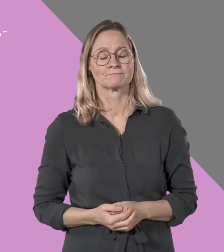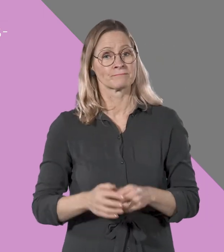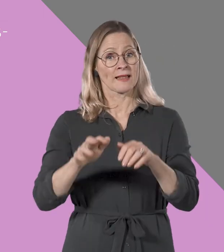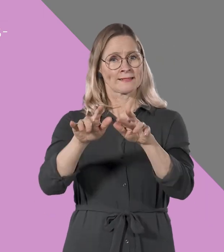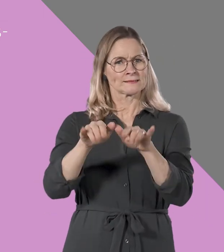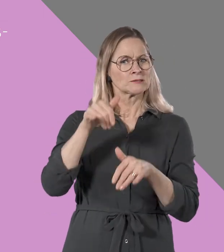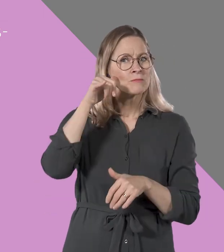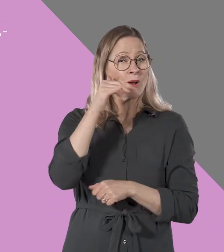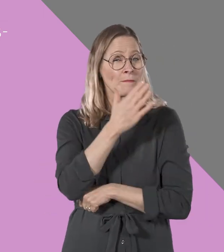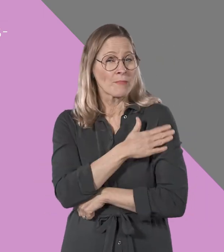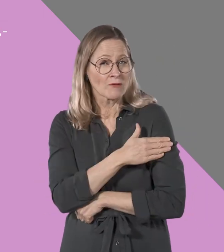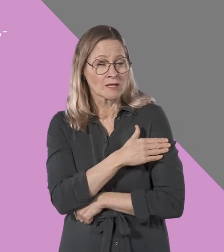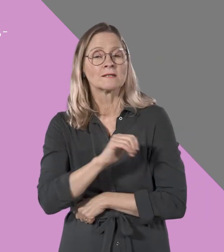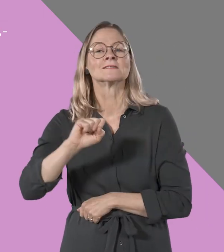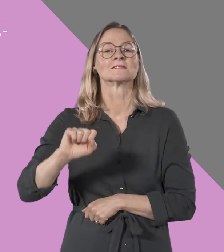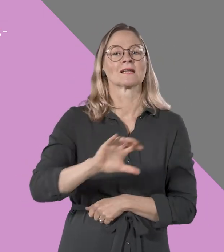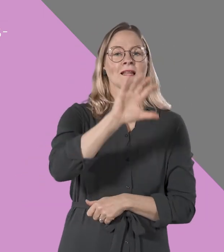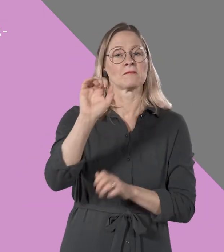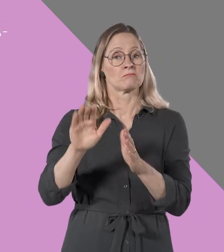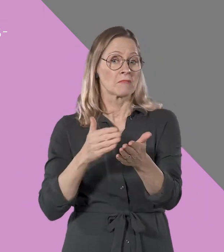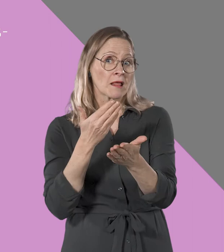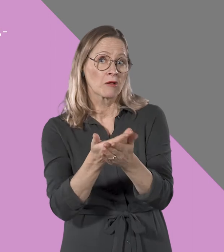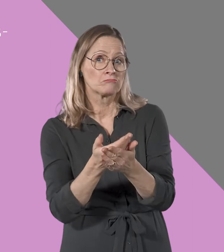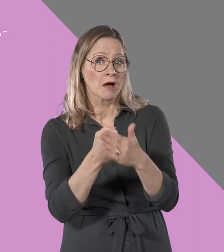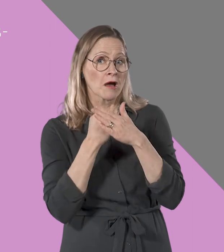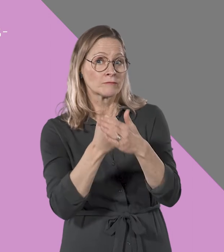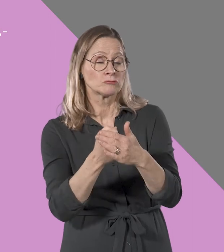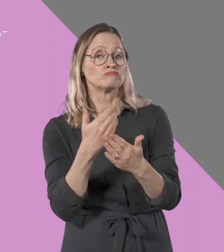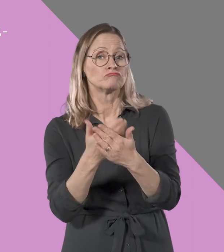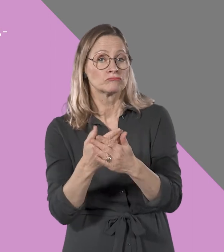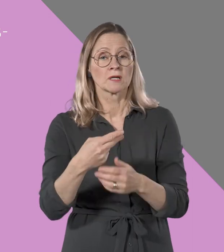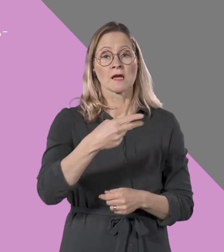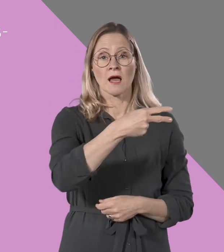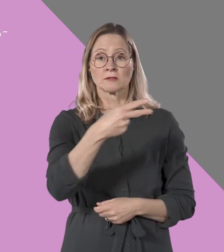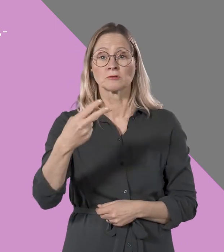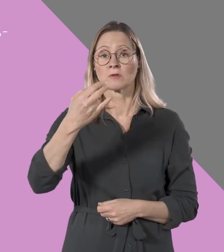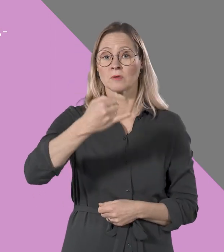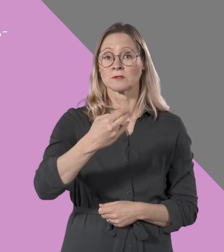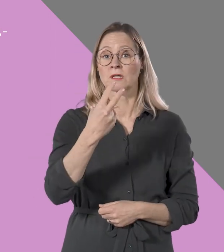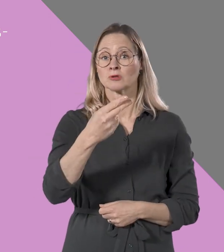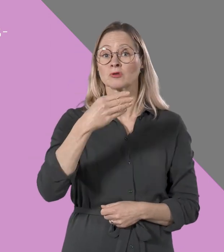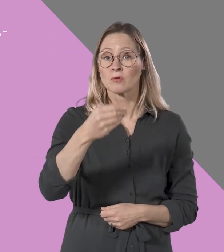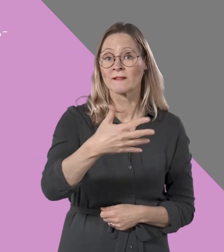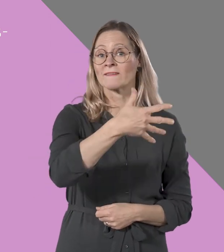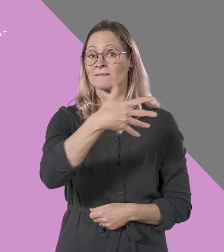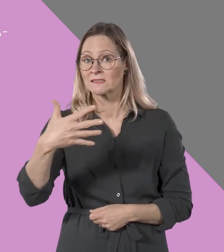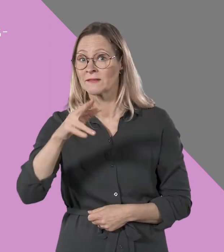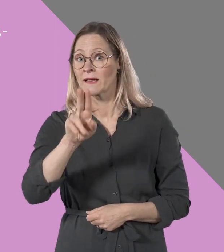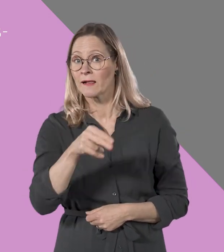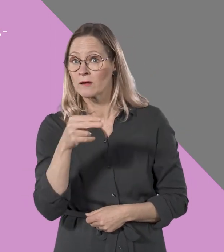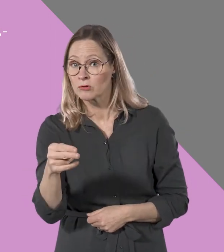Tekstipuhelupalvelulle Stea ehdottaa avustusta 262 500 €.